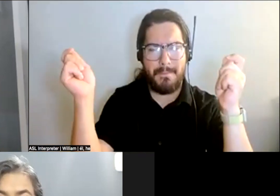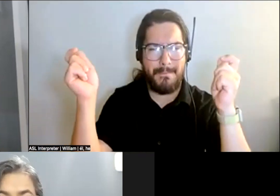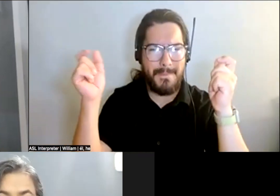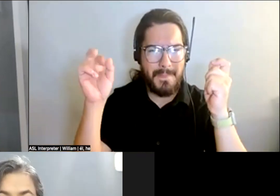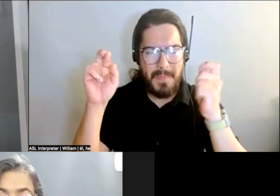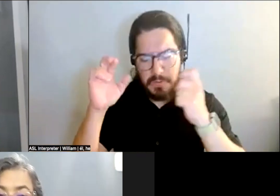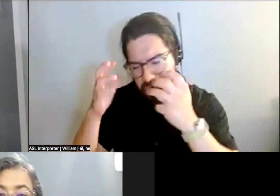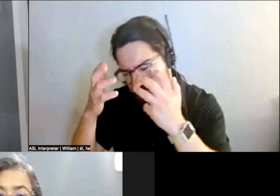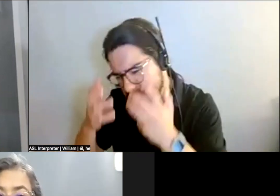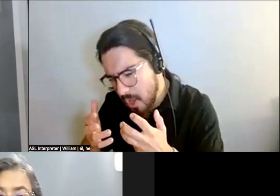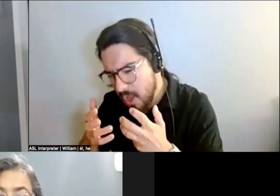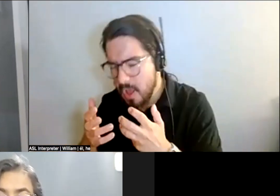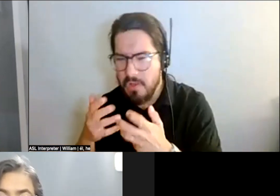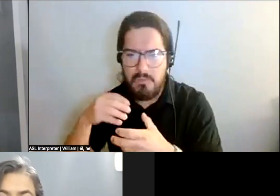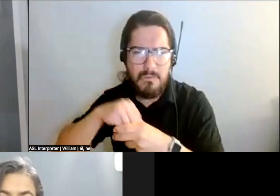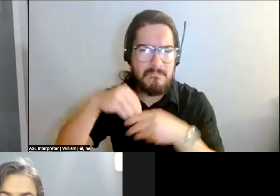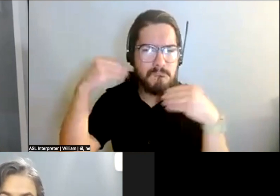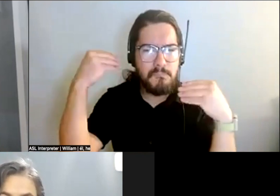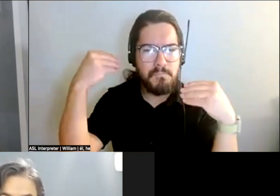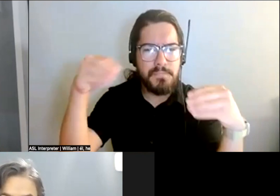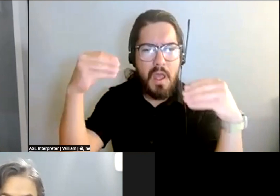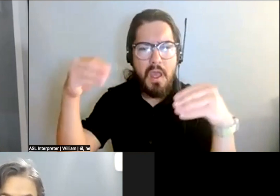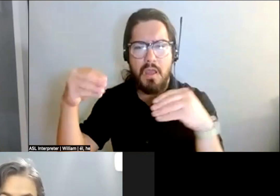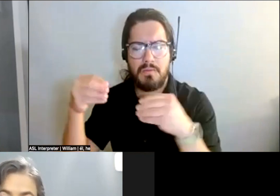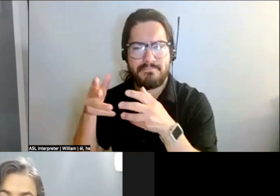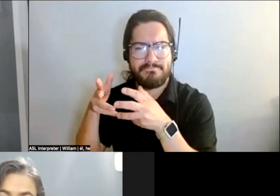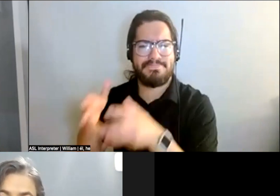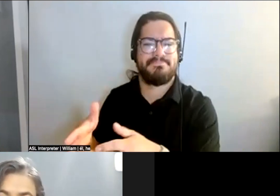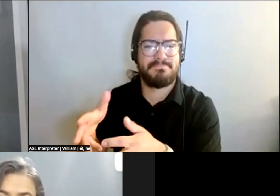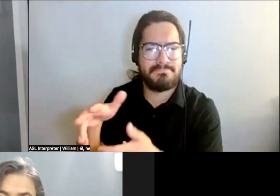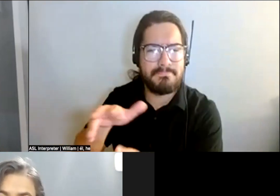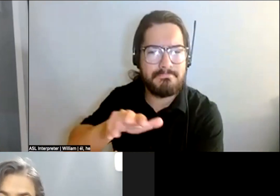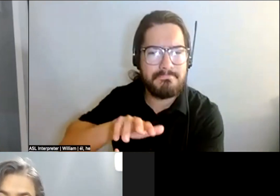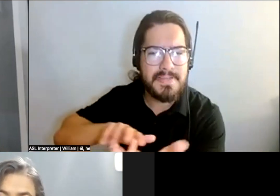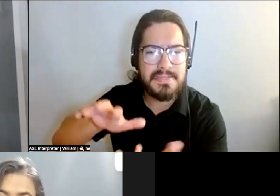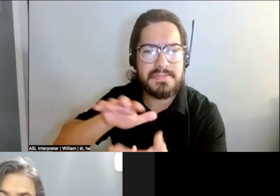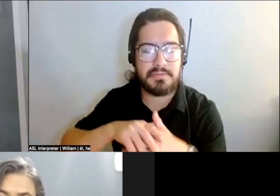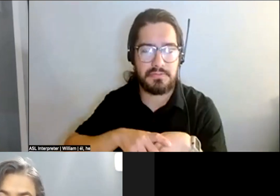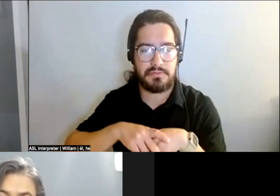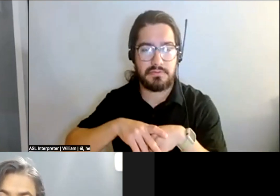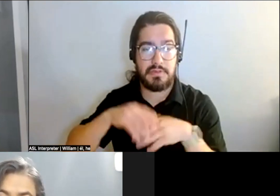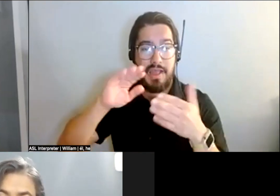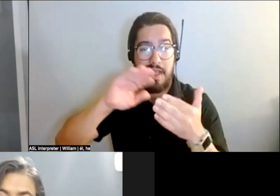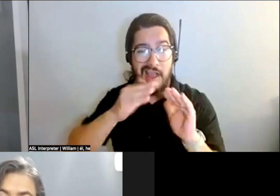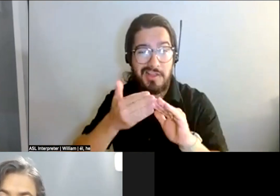La ciudad ayuna o se atiborra, se disfraza, ruega y blasfema y se resigna.